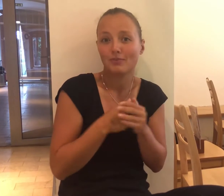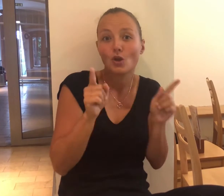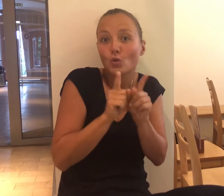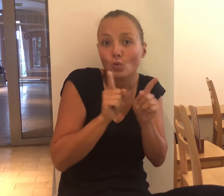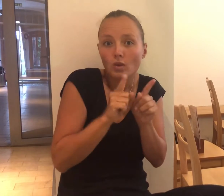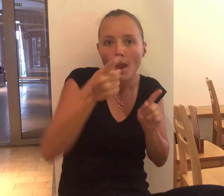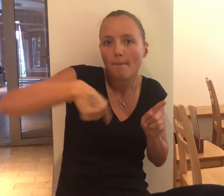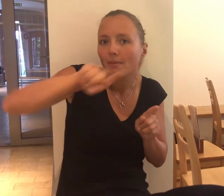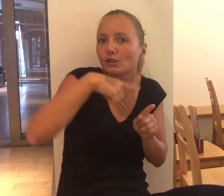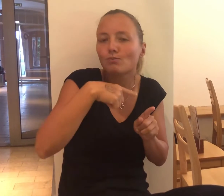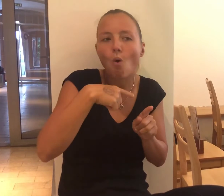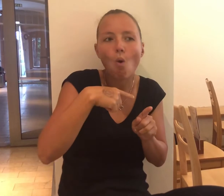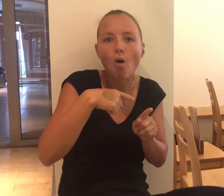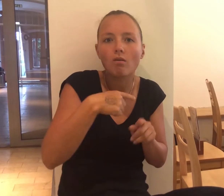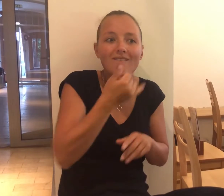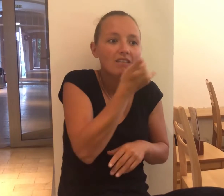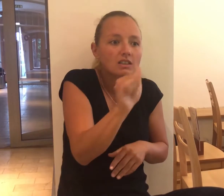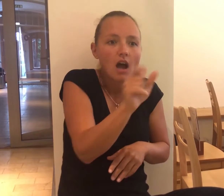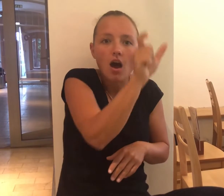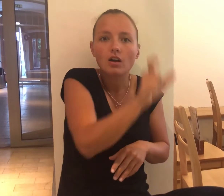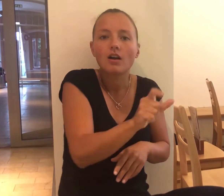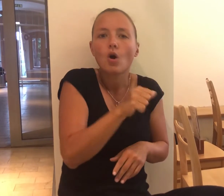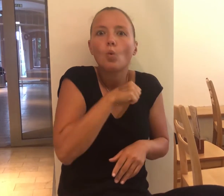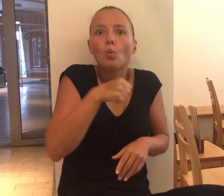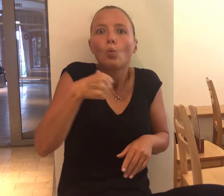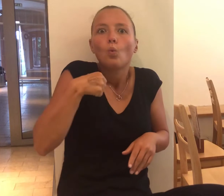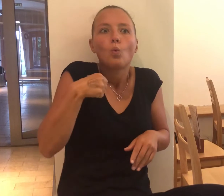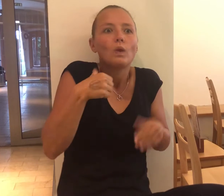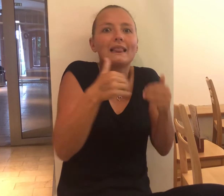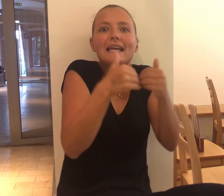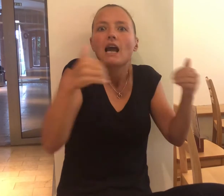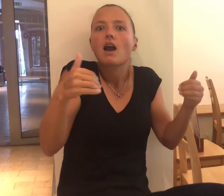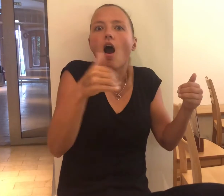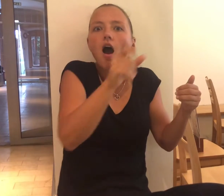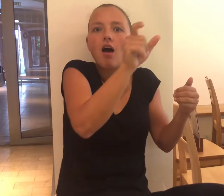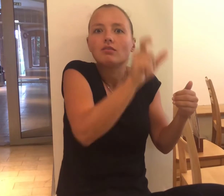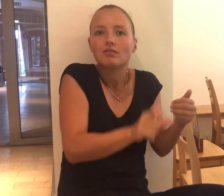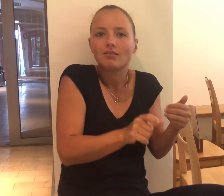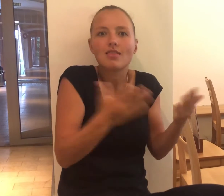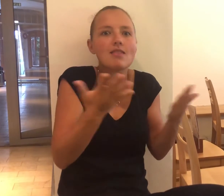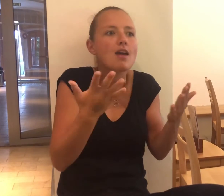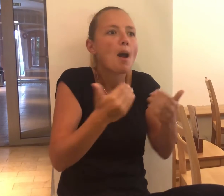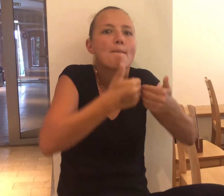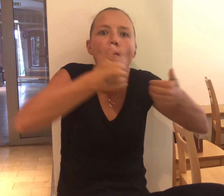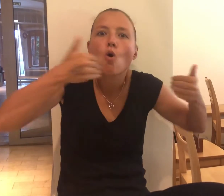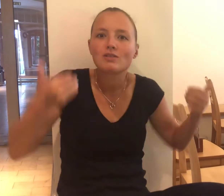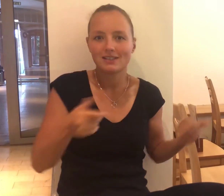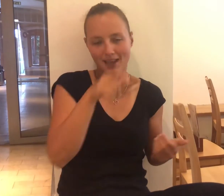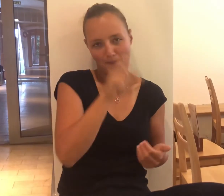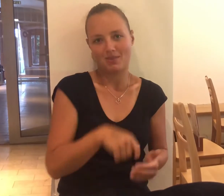Vsak posameznik je tudi UNIKAT - pomeni, da je nekaj posebnega.